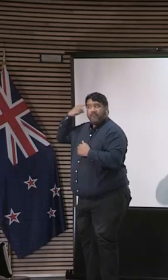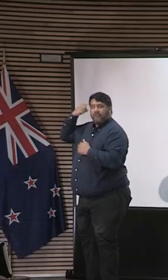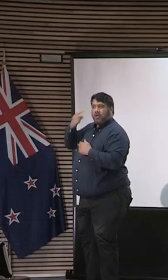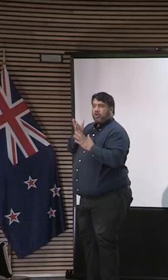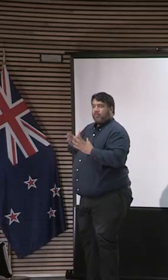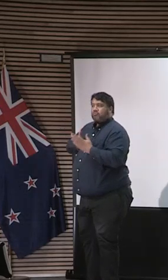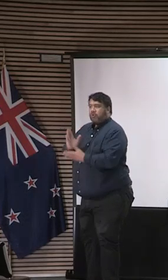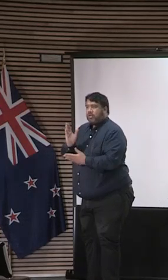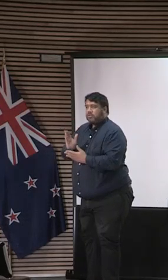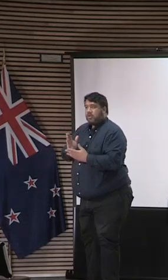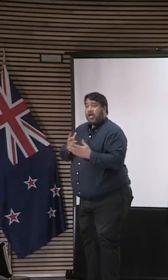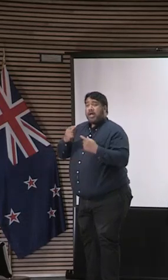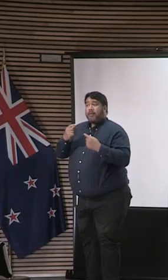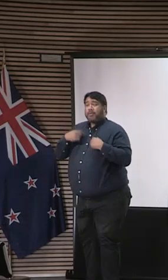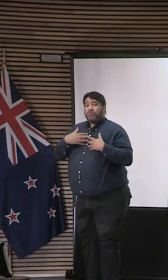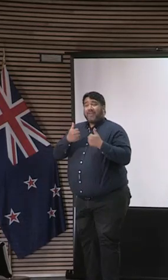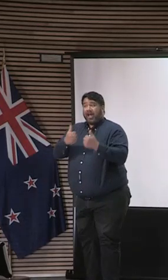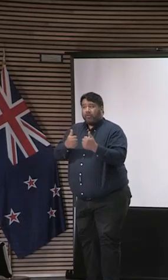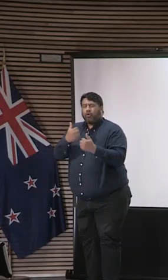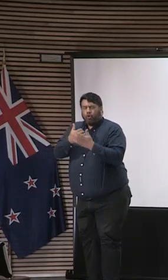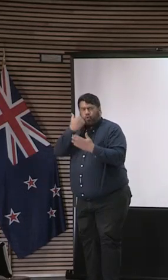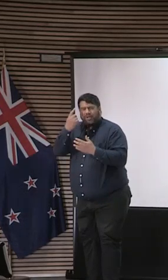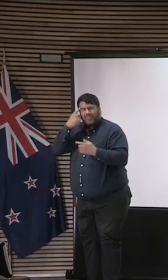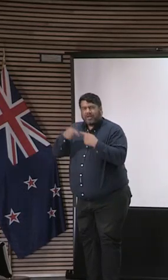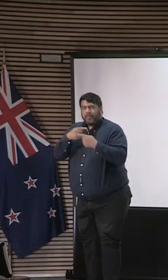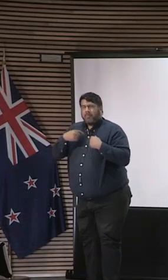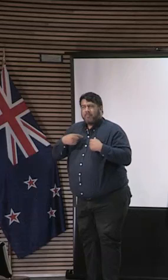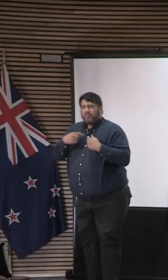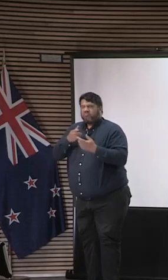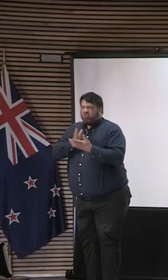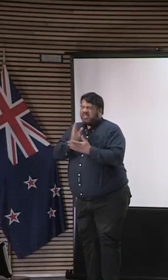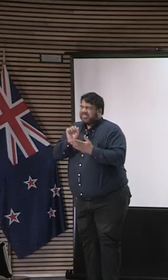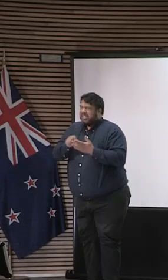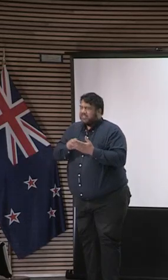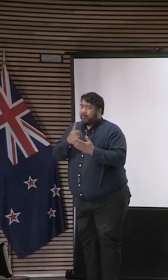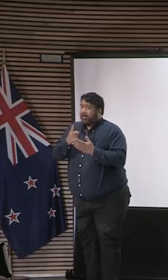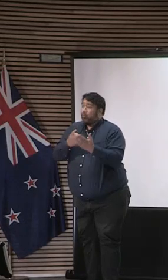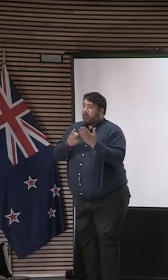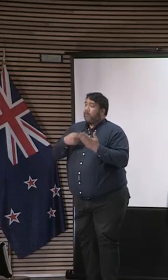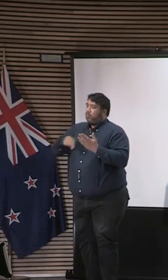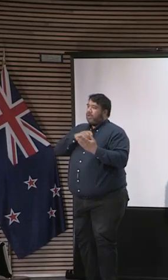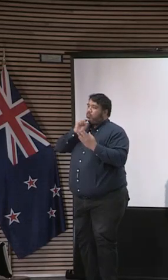katoa ka whakatauhia e maatau nga mahi tika tangata. He maamaa tenei i roto i nga pepa katoa e